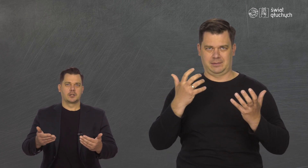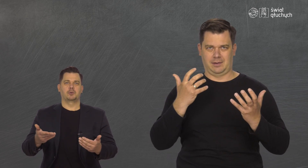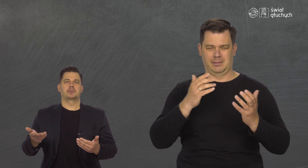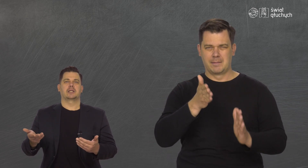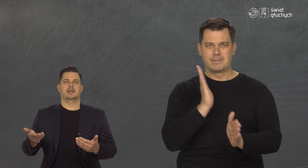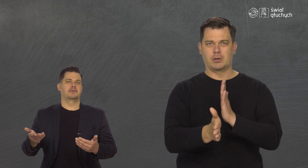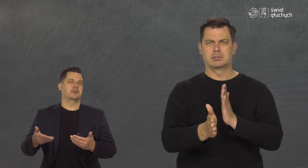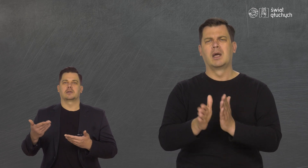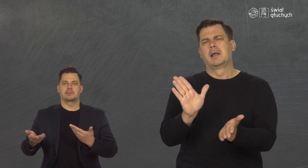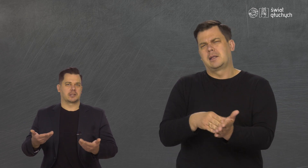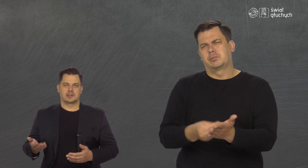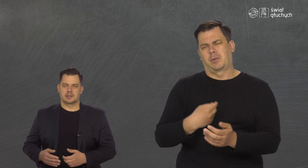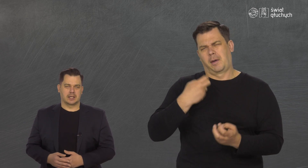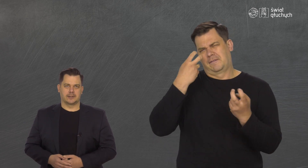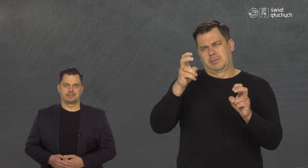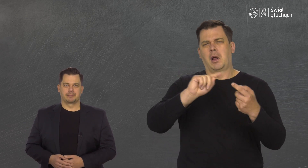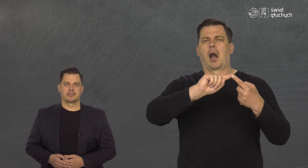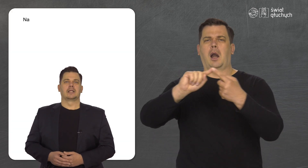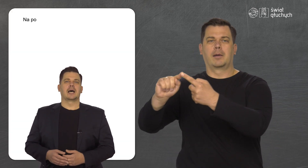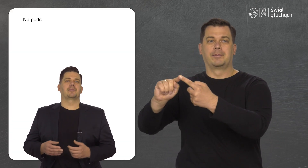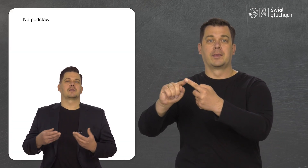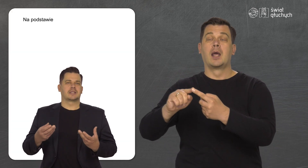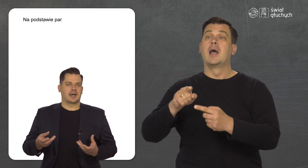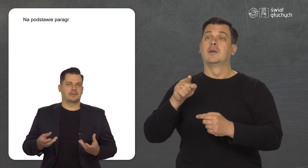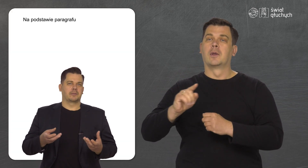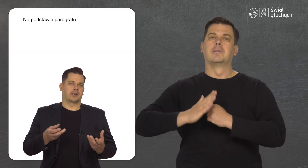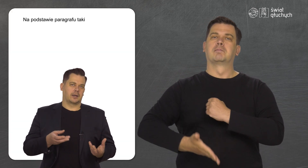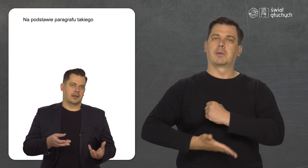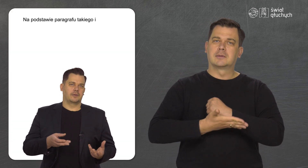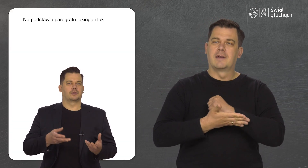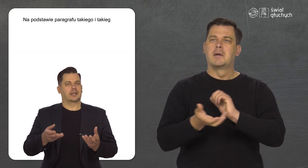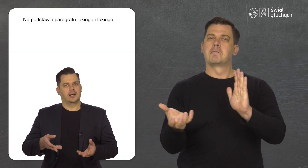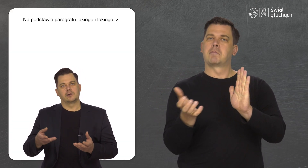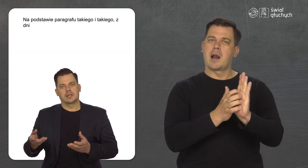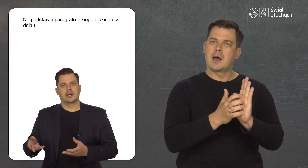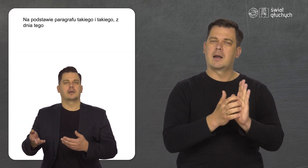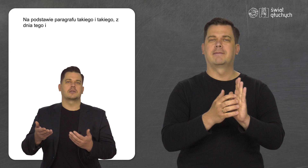Spójrzmy na takie, wymyślone przez nas zdanie: „Na podstawie paragrafu takiego i takiego,